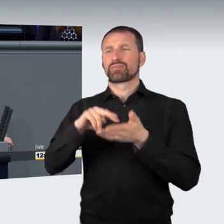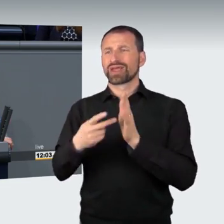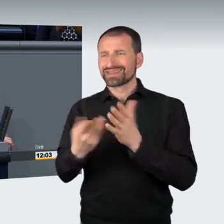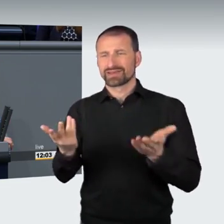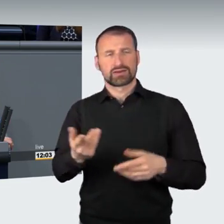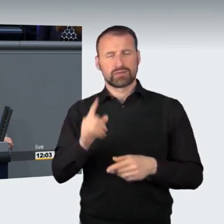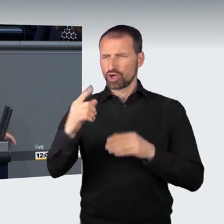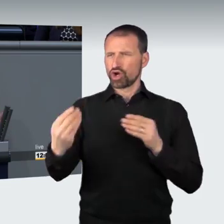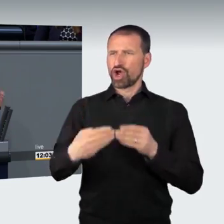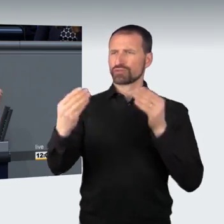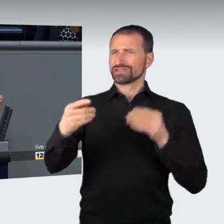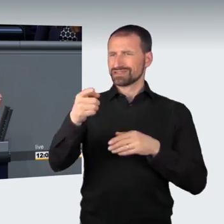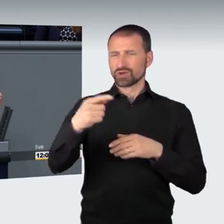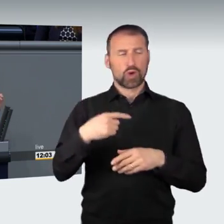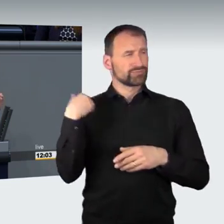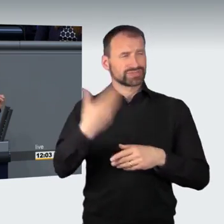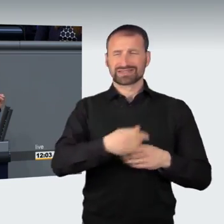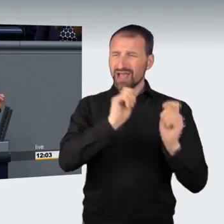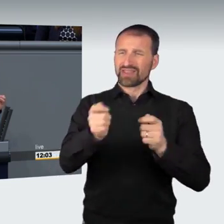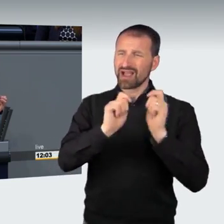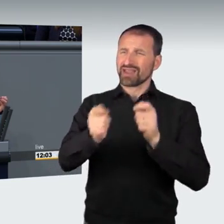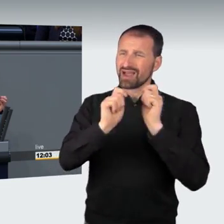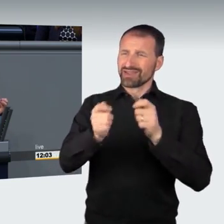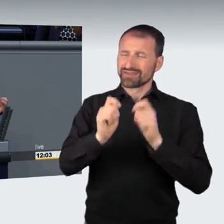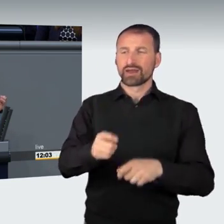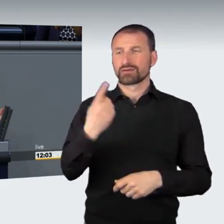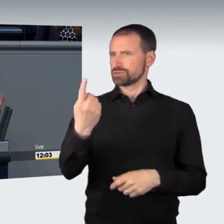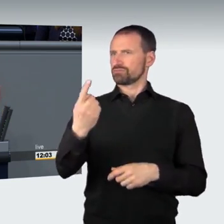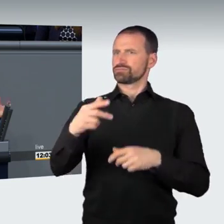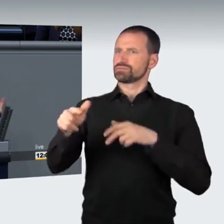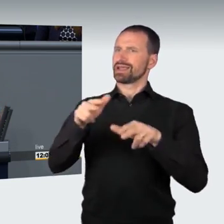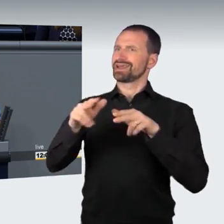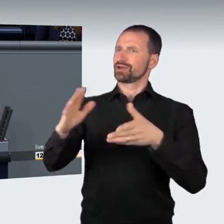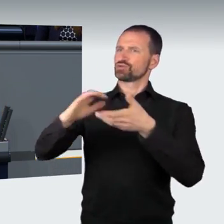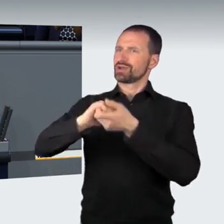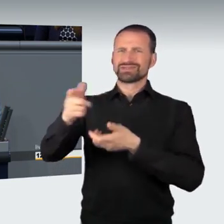Das ist Ihre Gesamtbilanz. Da frage ich mich: Wollen Sie mit dieser Bilanz nach vier Jahren hier rausgehen? Das darf ja wohl nicht wahr sein.